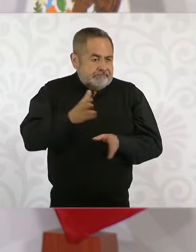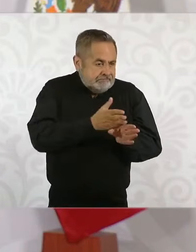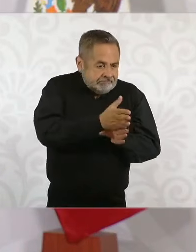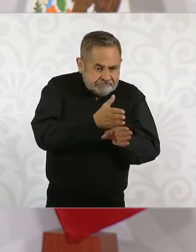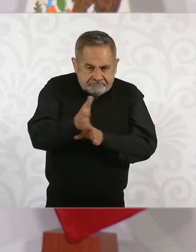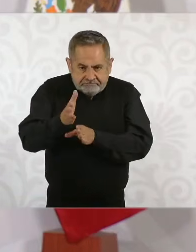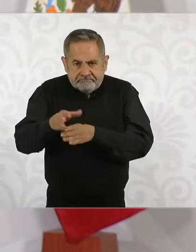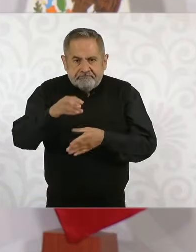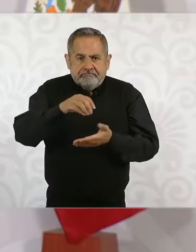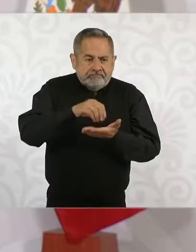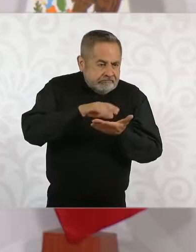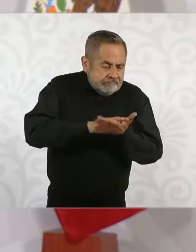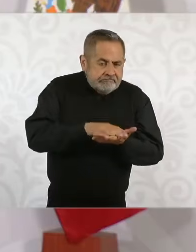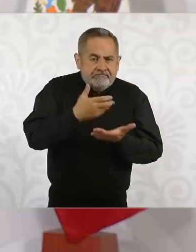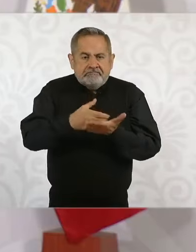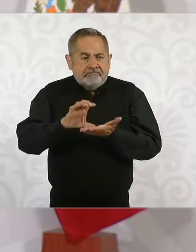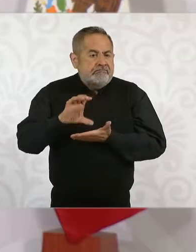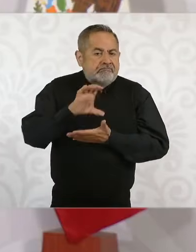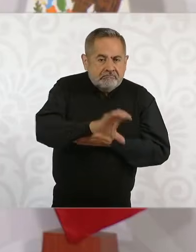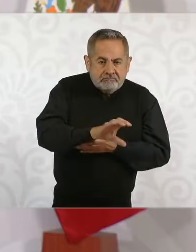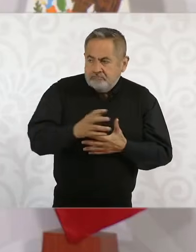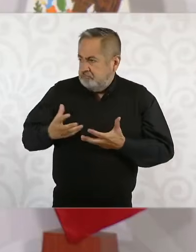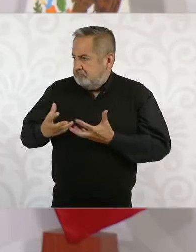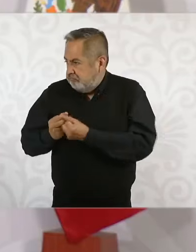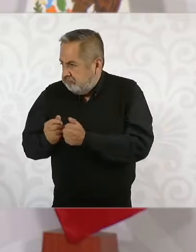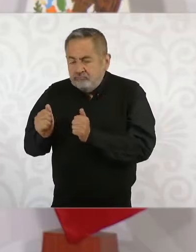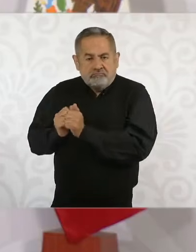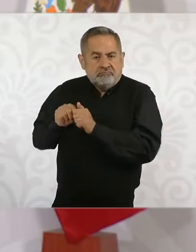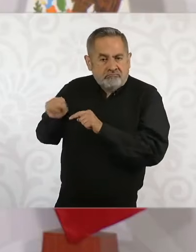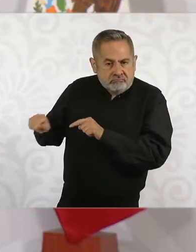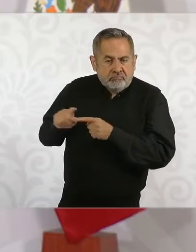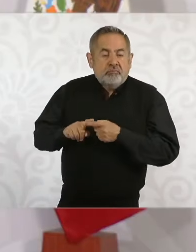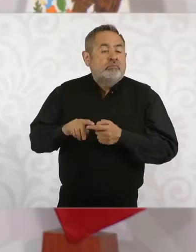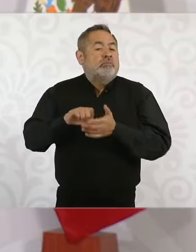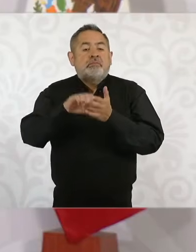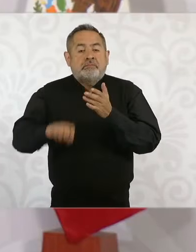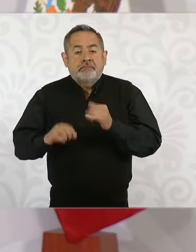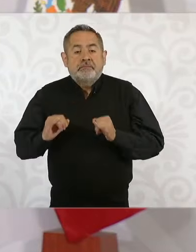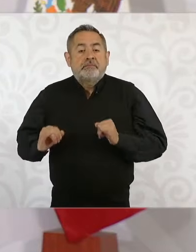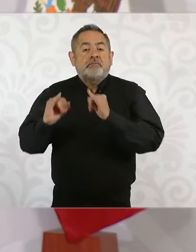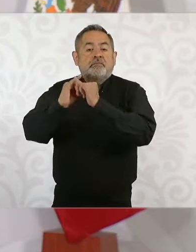instituciones privadas como instituciones públicas como el Instituto Nacional de Cancerología, el